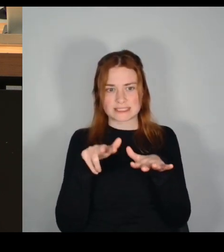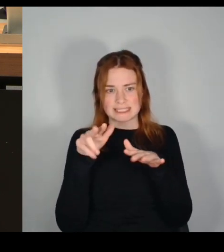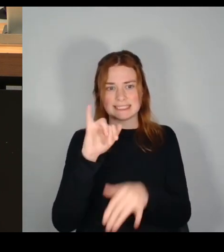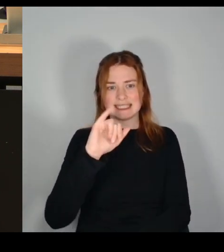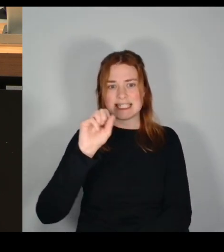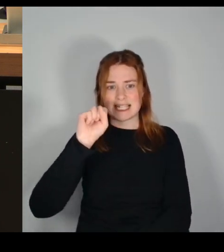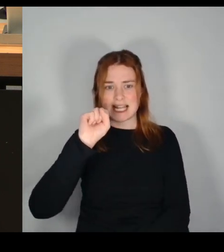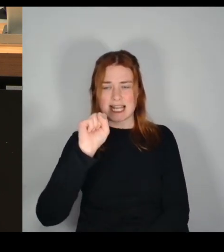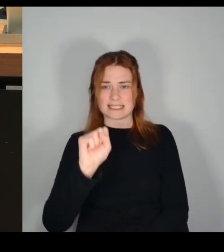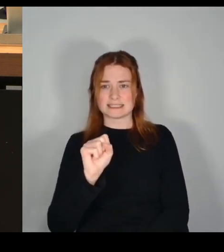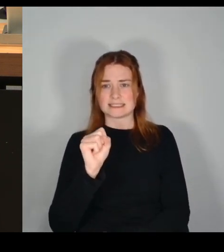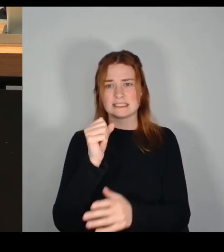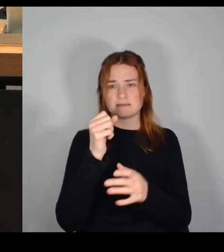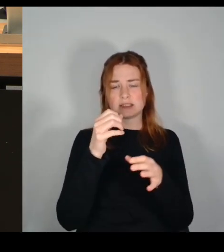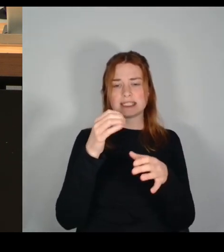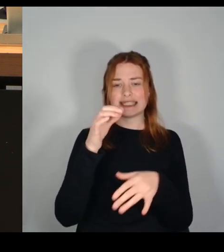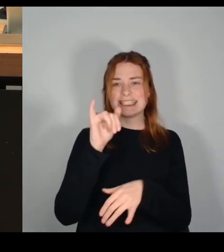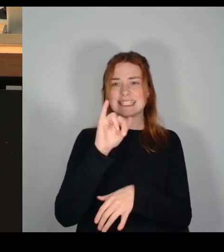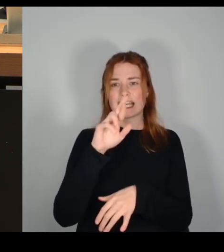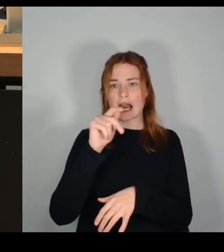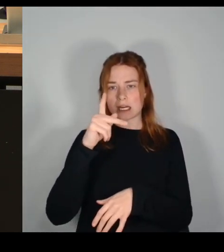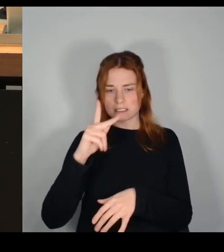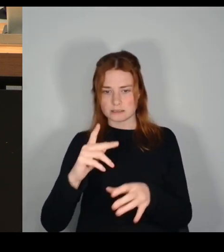In Syrien hat es bis März 2019 gedauert.